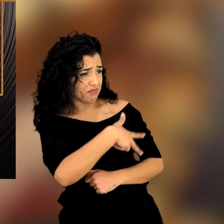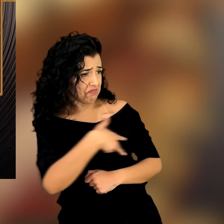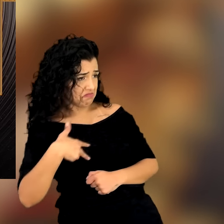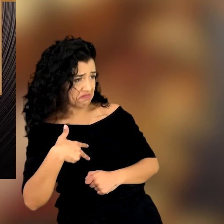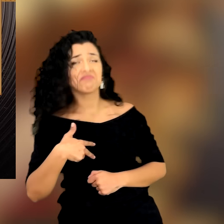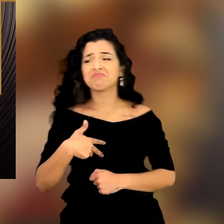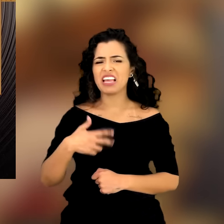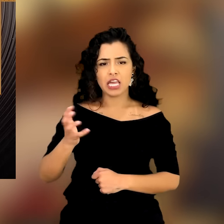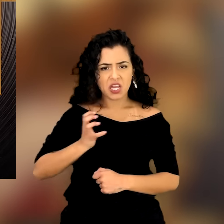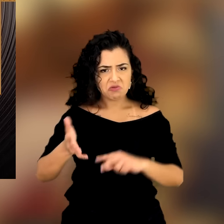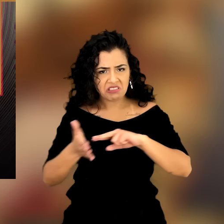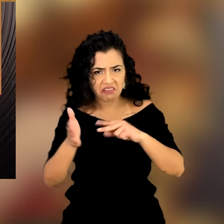Max B.O.: - É desse jeito! Aham!